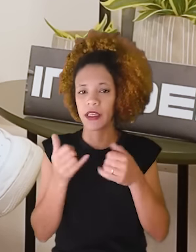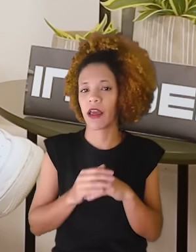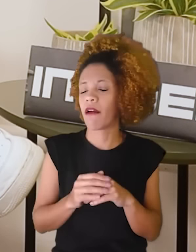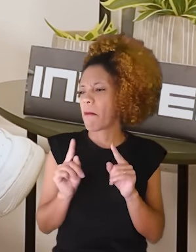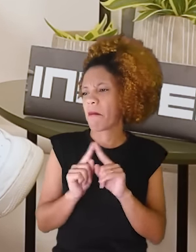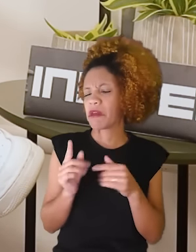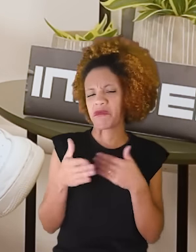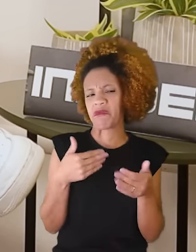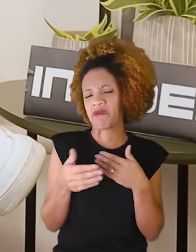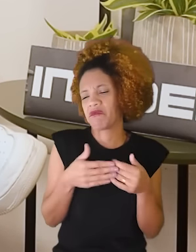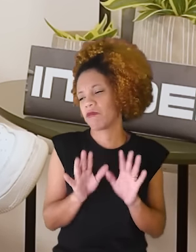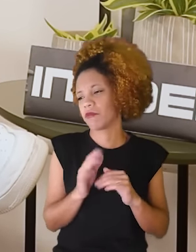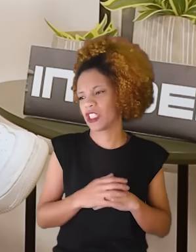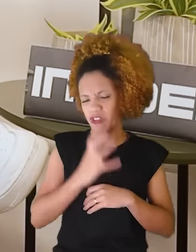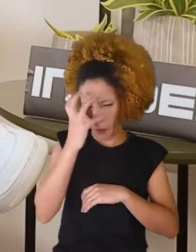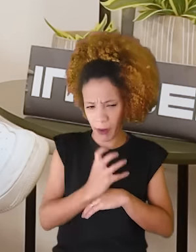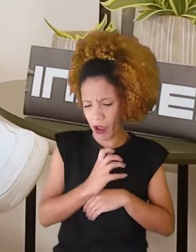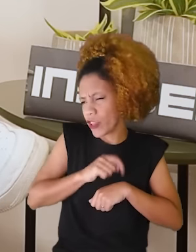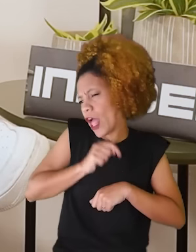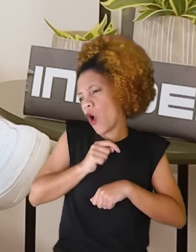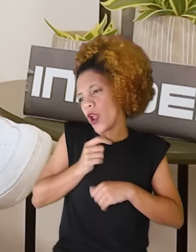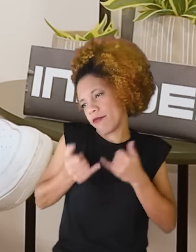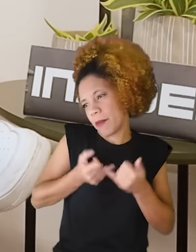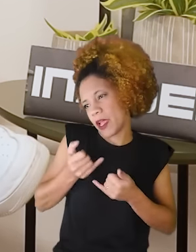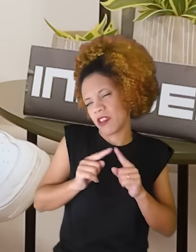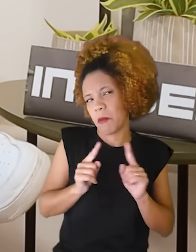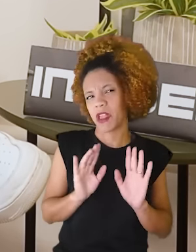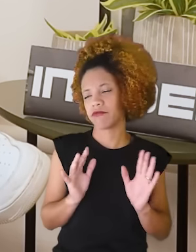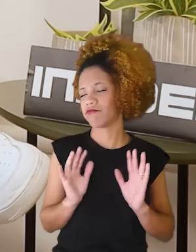ele não se importa tanto assim ele fica estressado na hora mas não é uma coisa que vá mas aquele ali